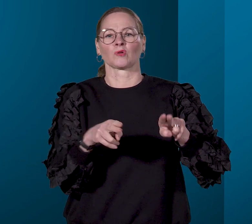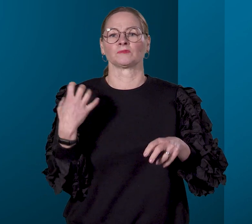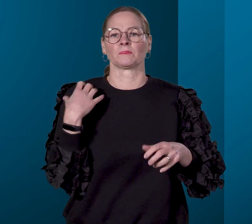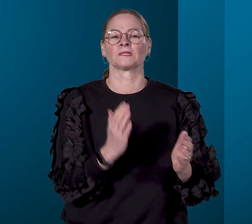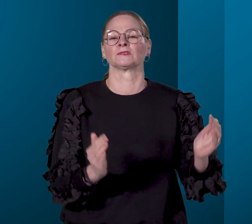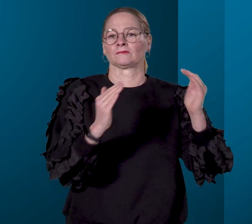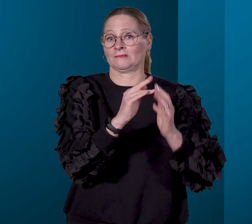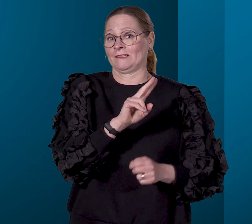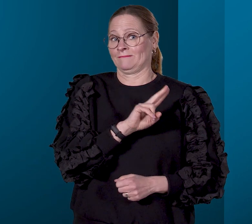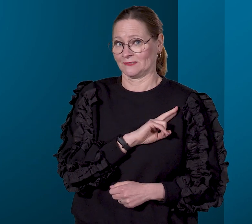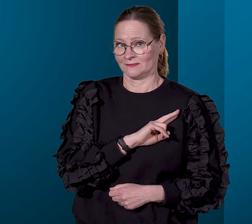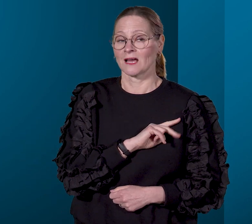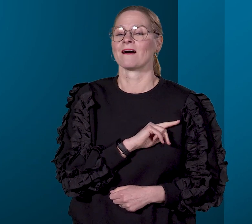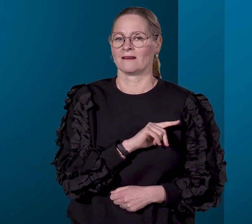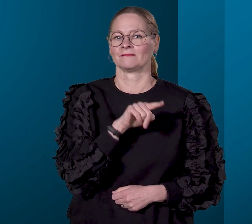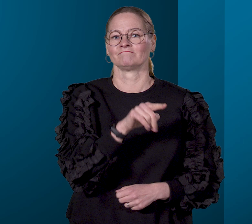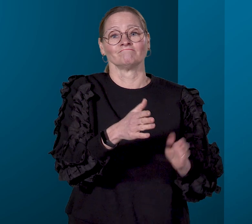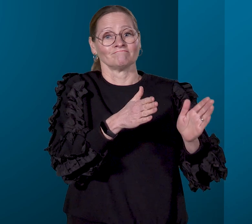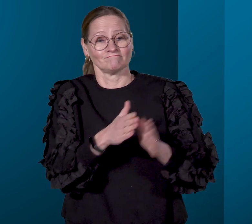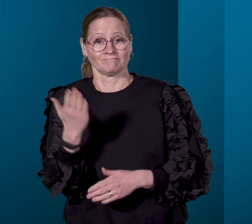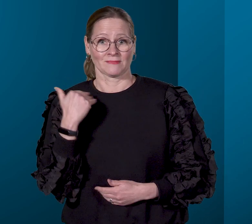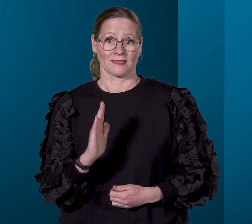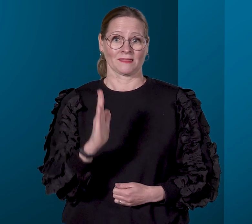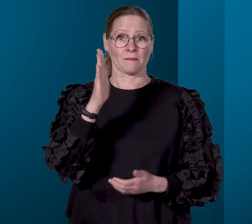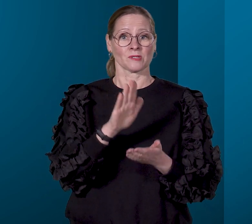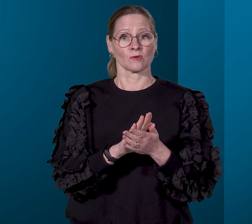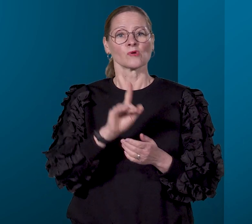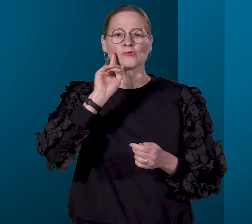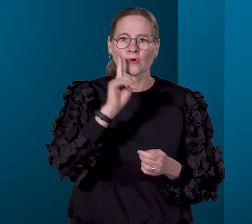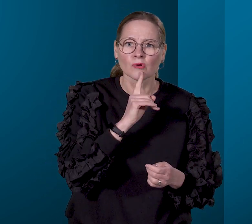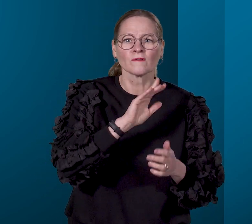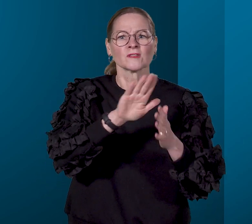on vastannut oikeusministeriö, joka järjesti tammikuussa yhdessä kuurojen -